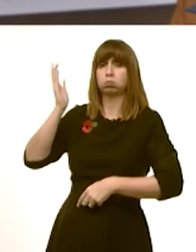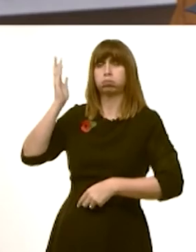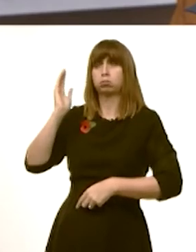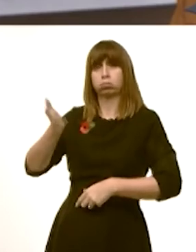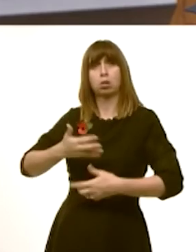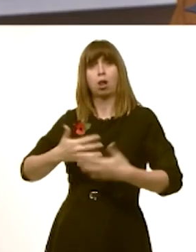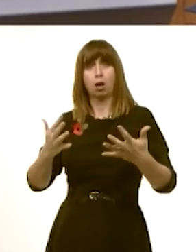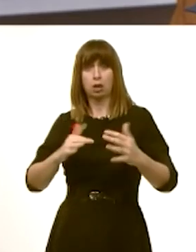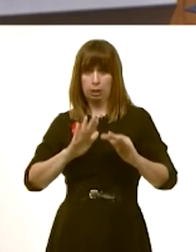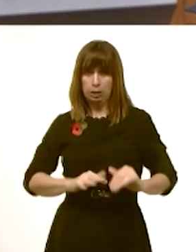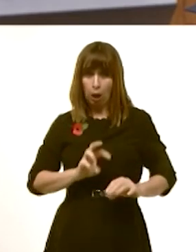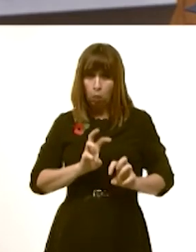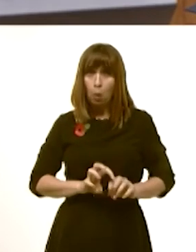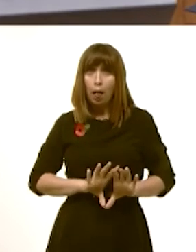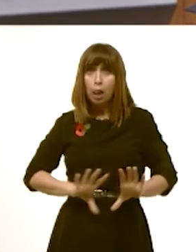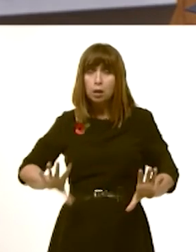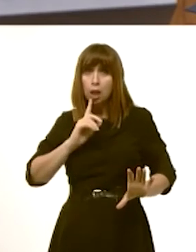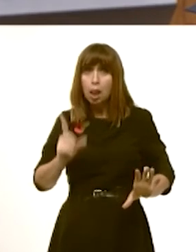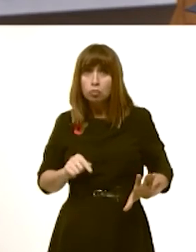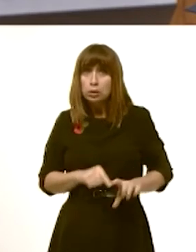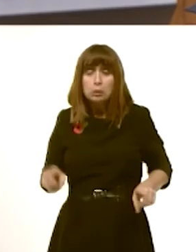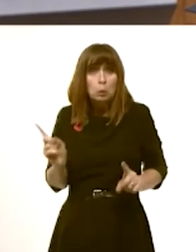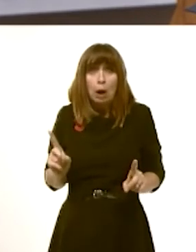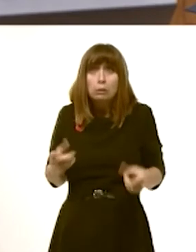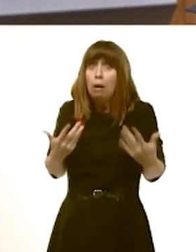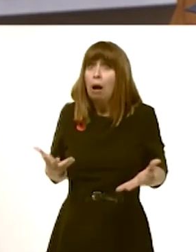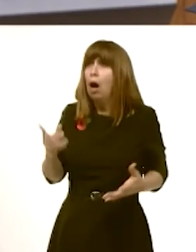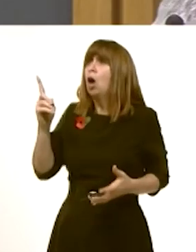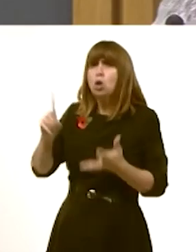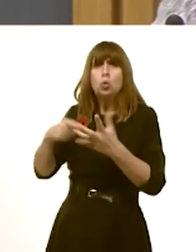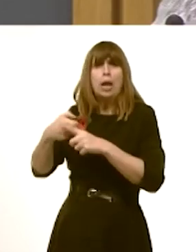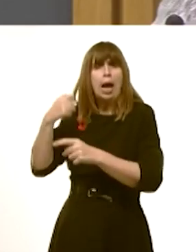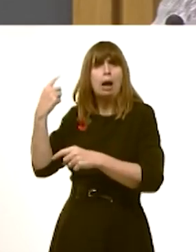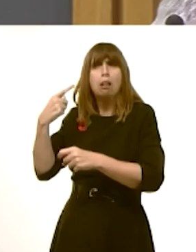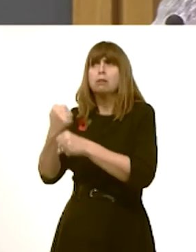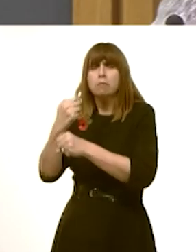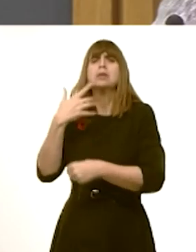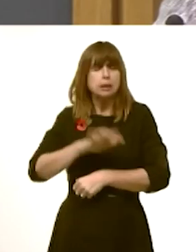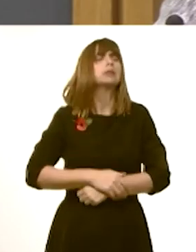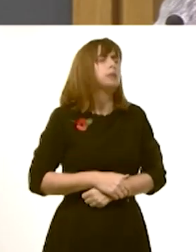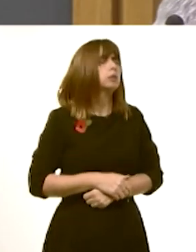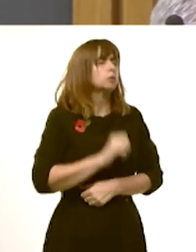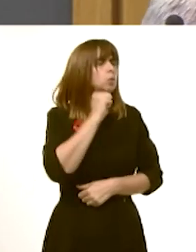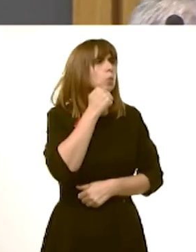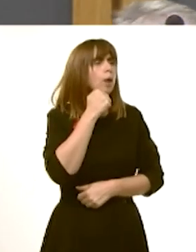Mae hynny wedi cael ei addo, yn gyhoeddus, gan Lywodraeth y Deyrnas Unedig, ond heb ddyddiad, nawr, ynglyn ‚ phryd fydd hynnyín dechrau.